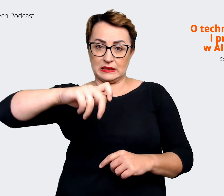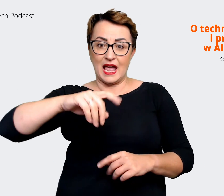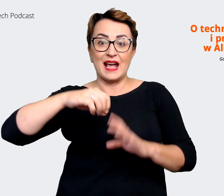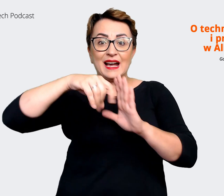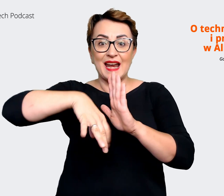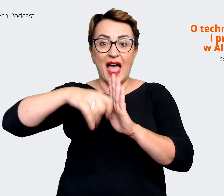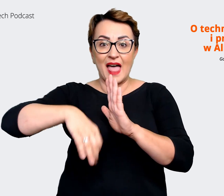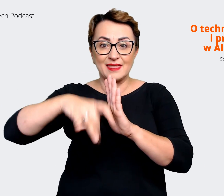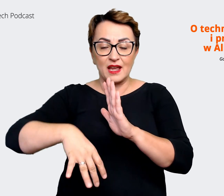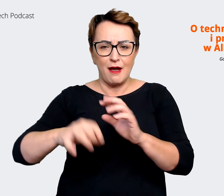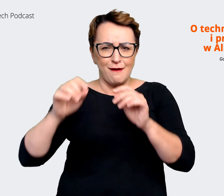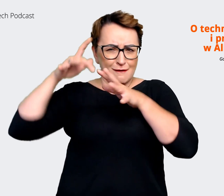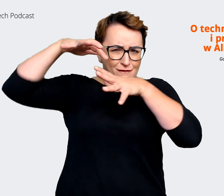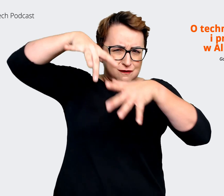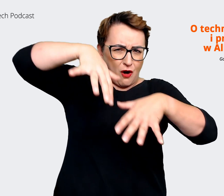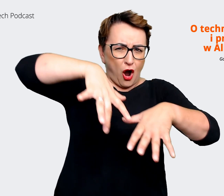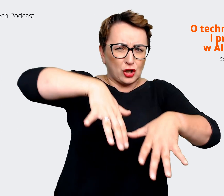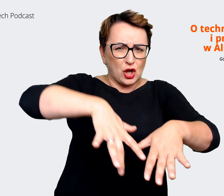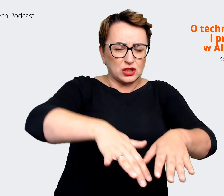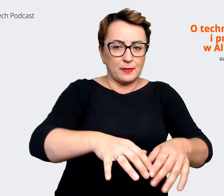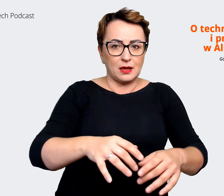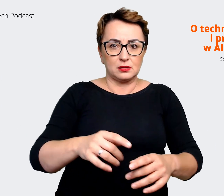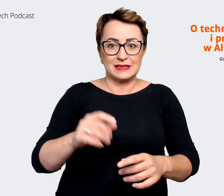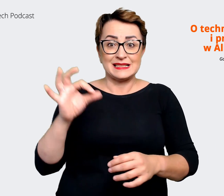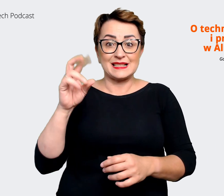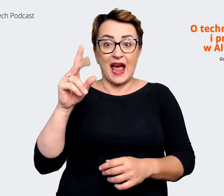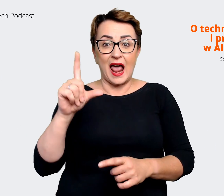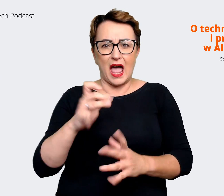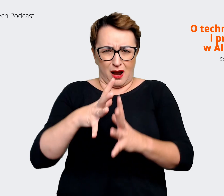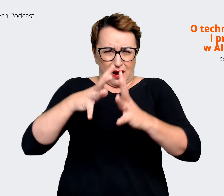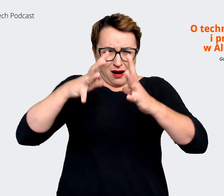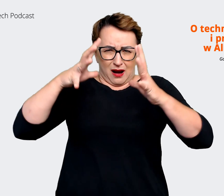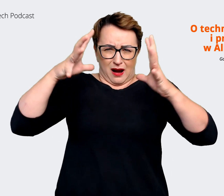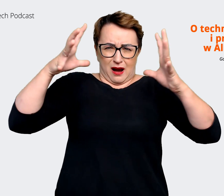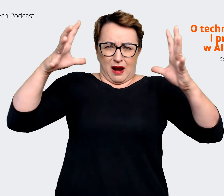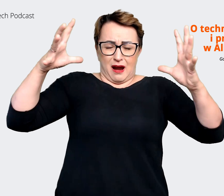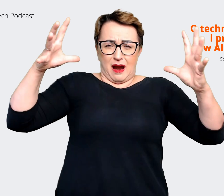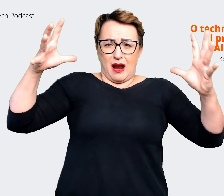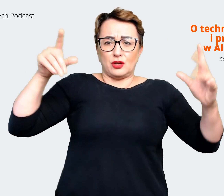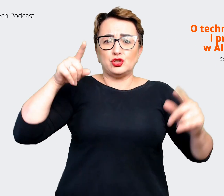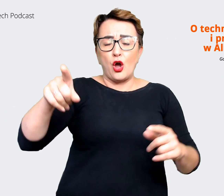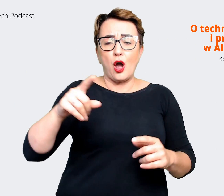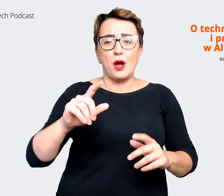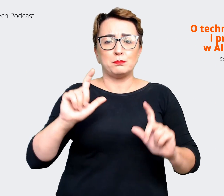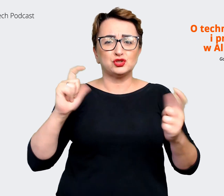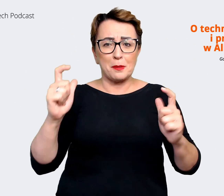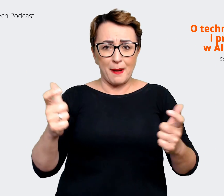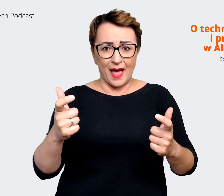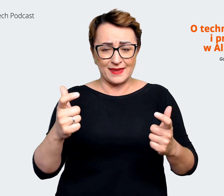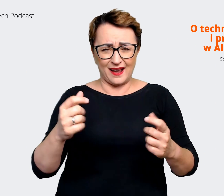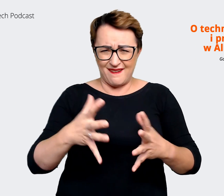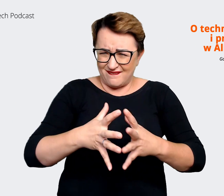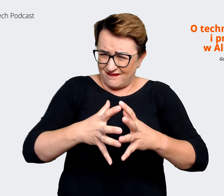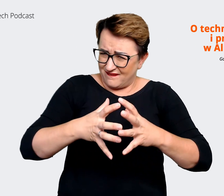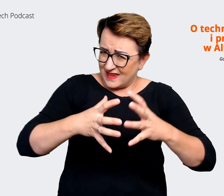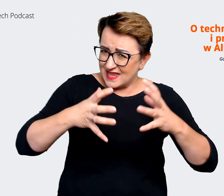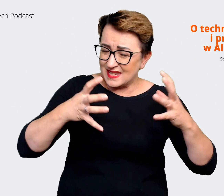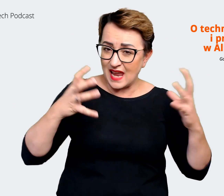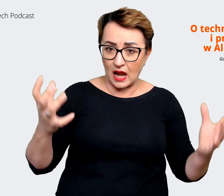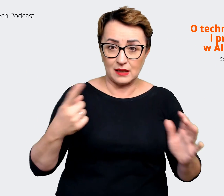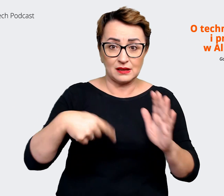I ta skala nas kompletnie przytłoczyła. Case, że jest edge case, no to w Allegro to nie jest edge